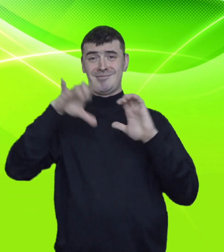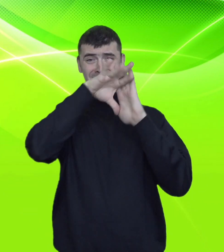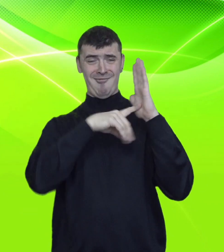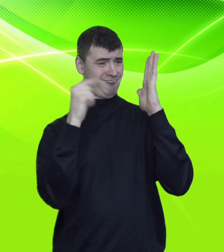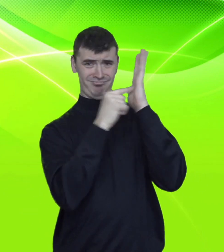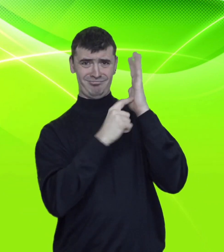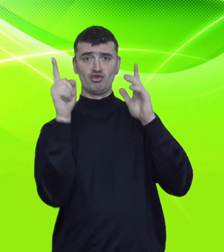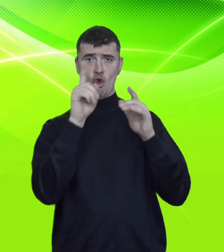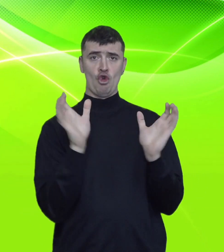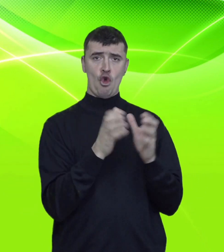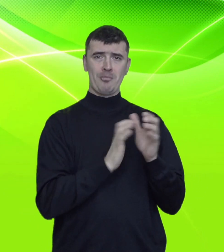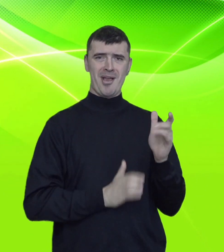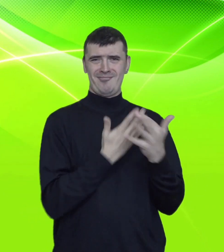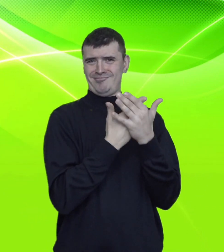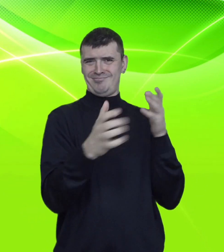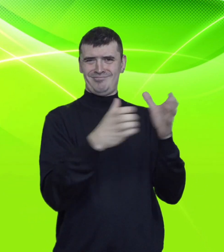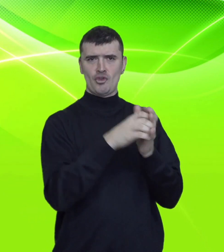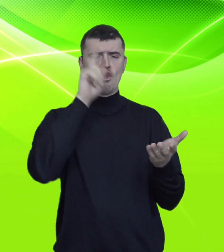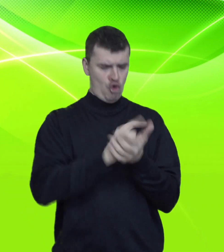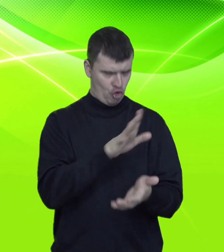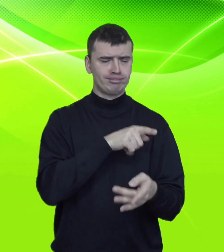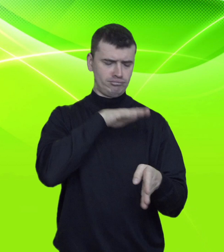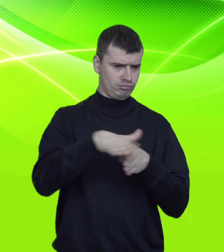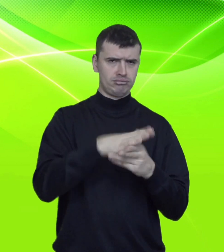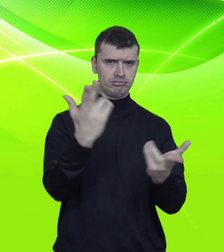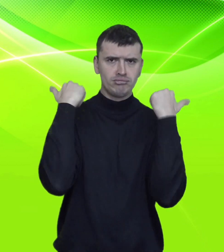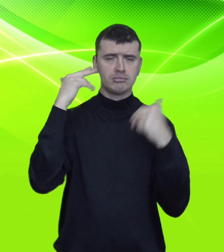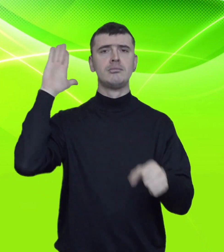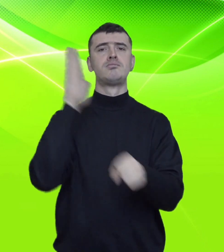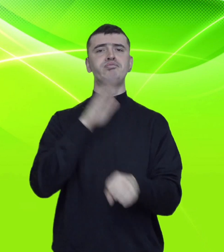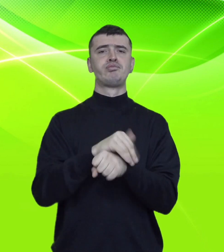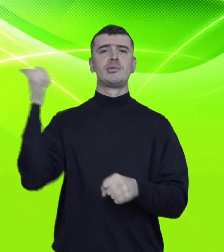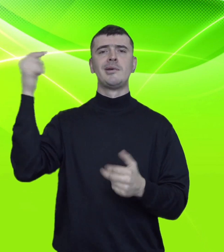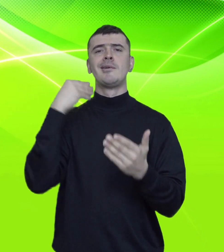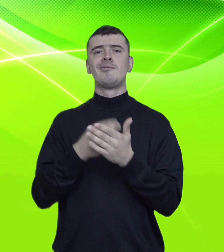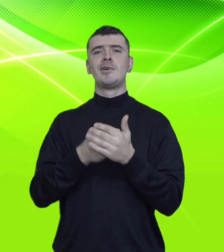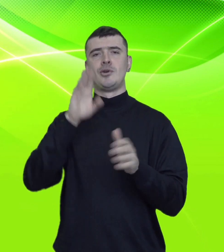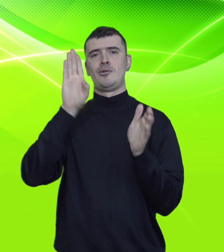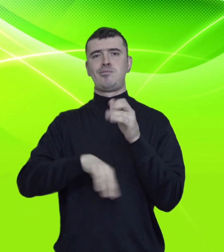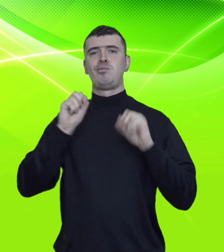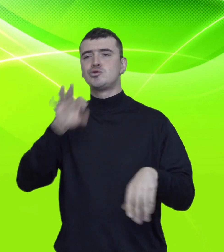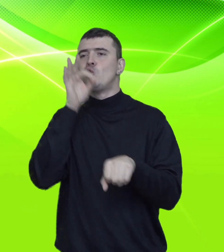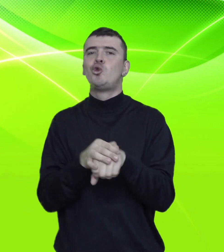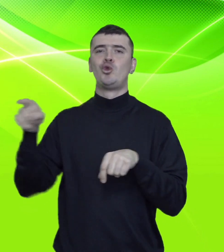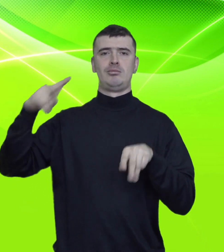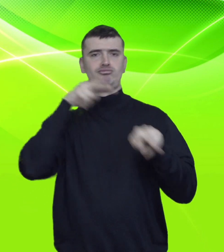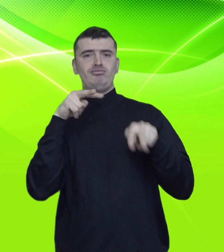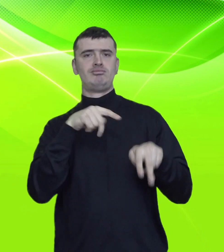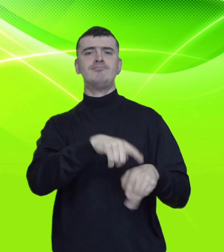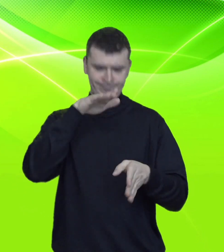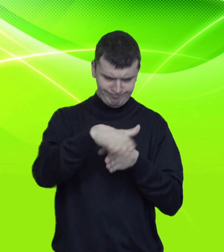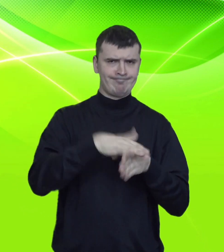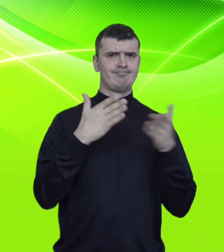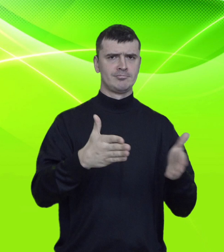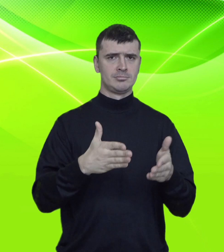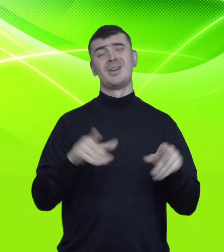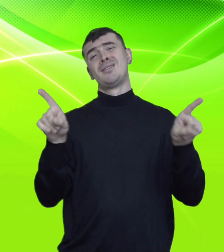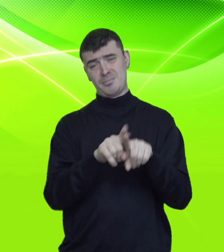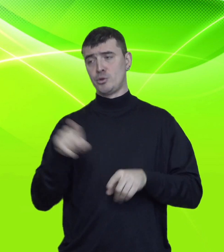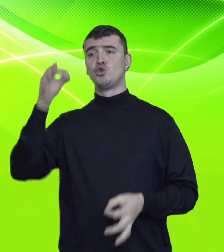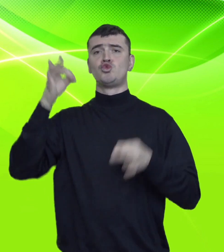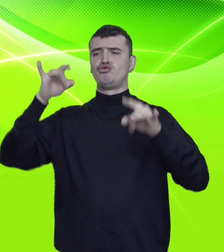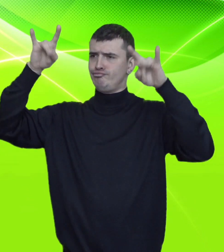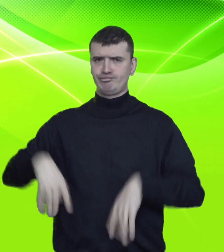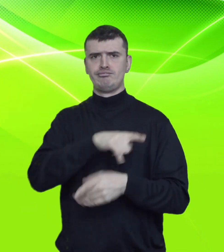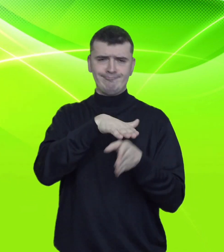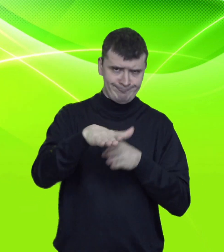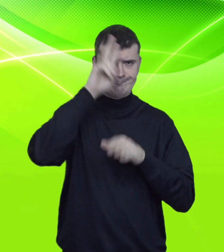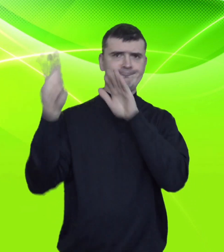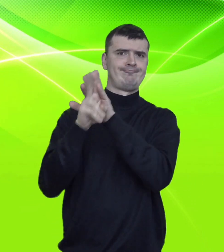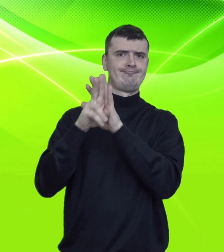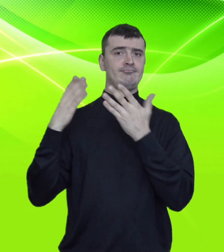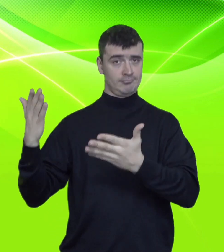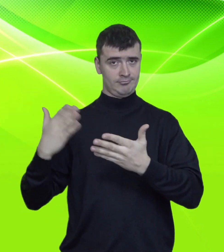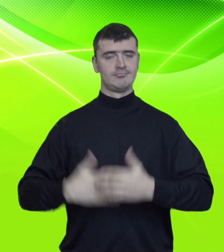По закону компании обязаны исполнять решения финансового омбудсмена так же, как и решения суда.